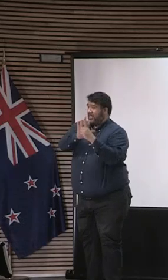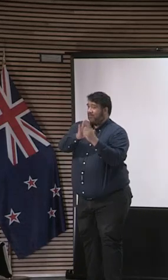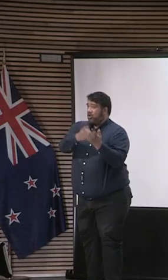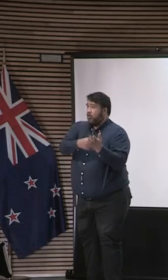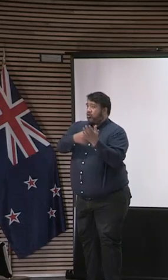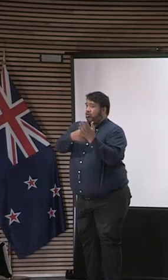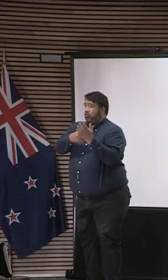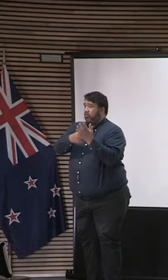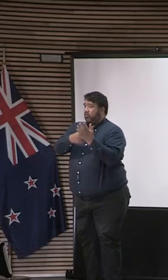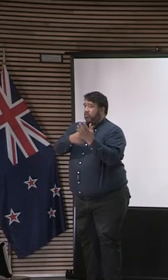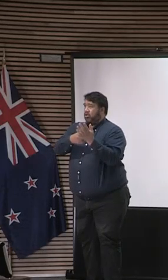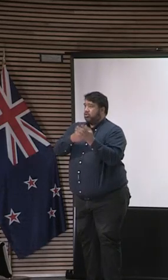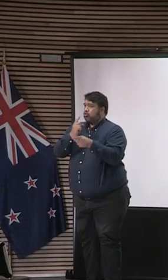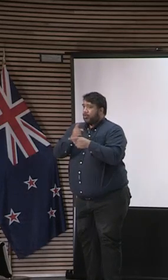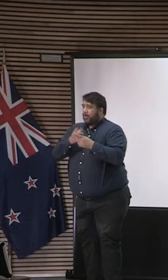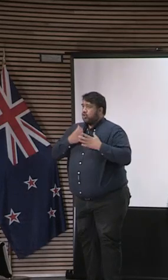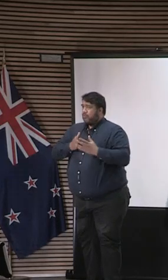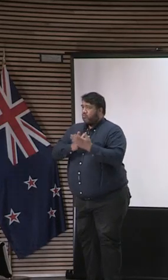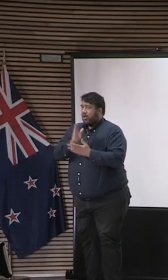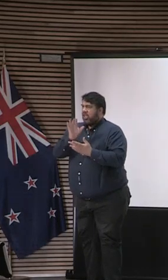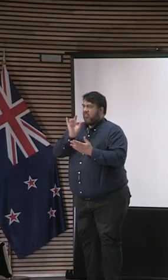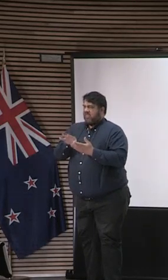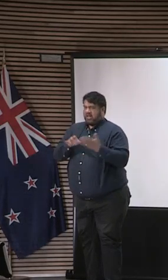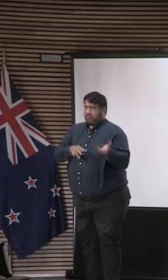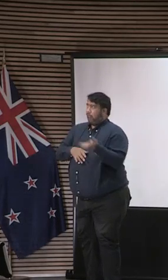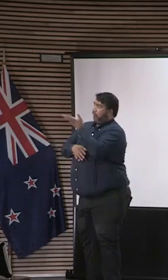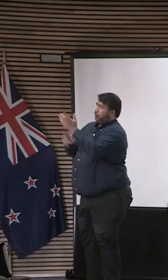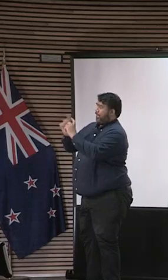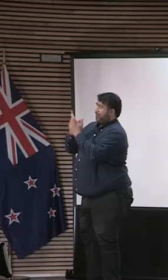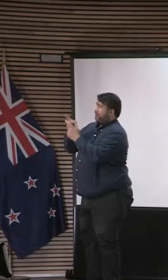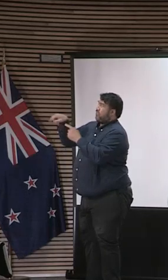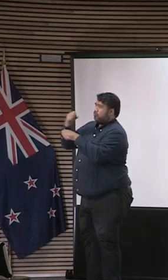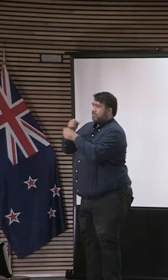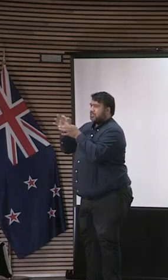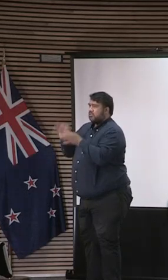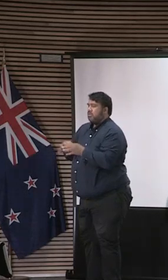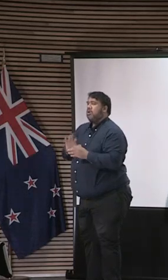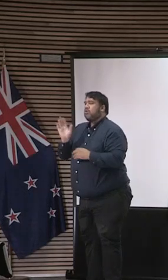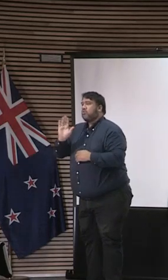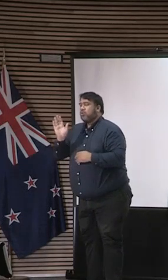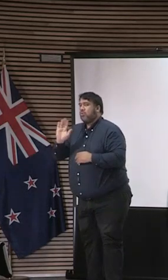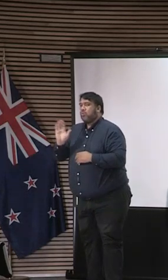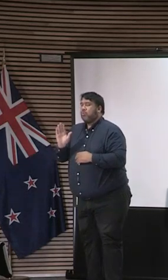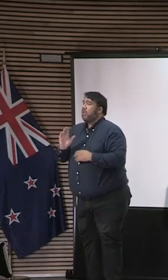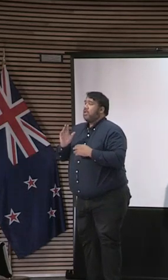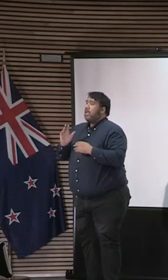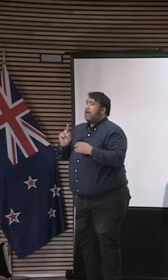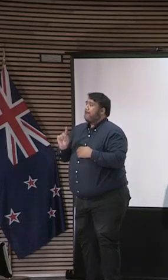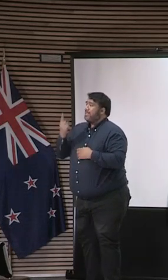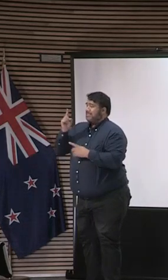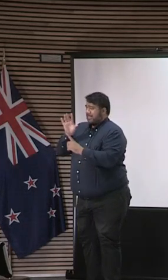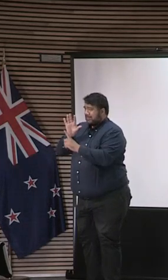i te Manat. Hauora. Kaore i pai